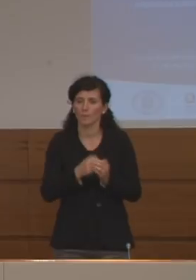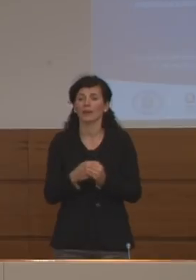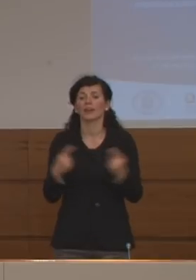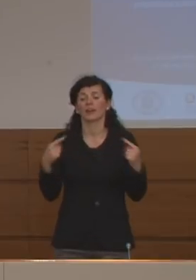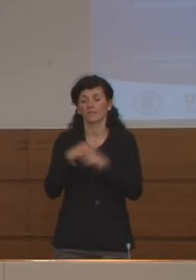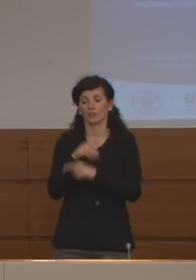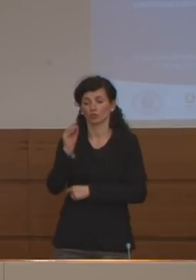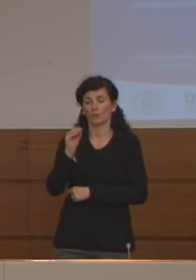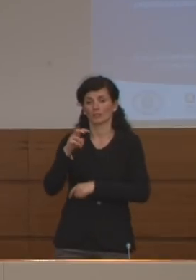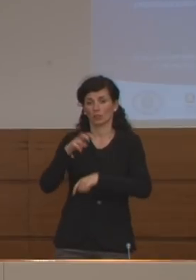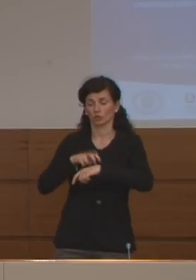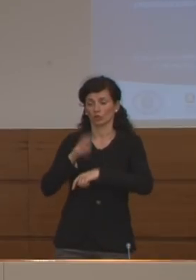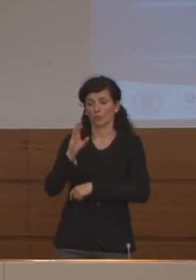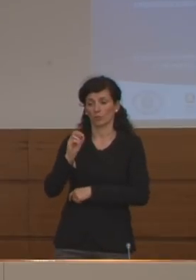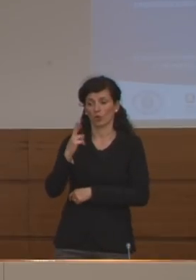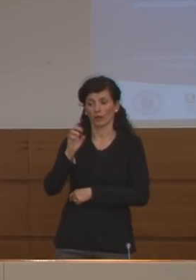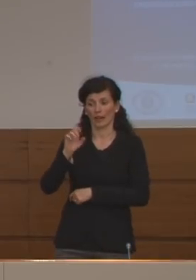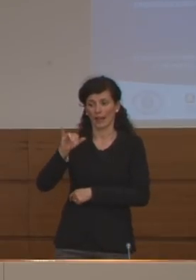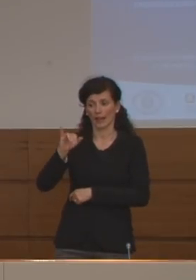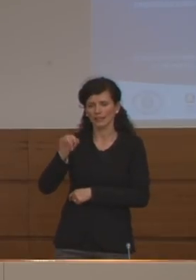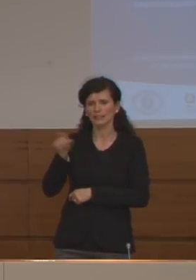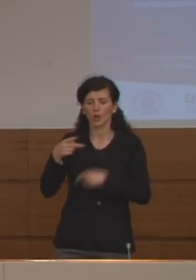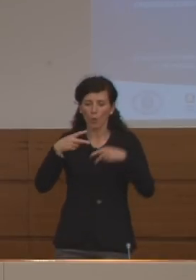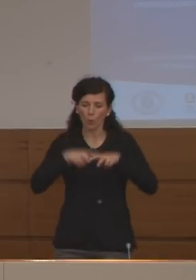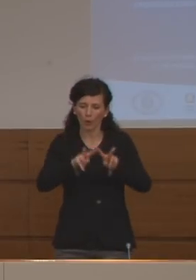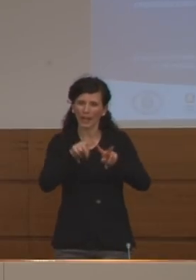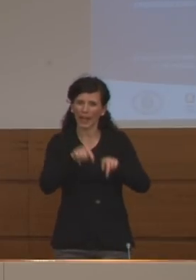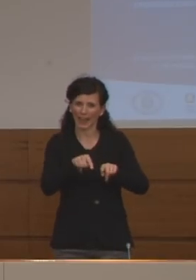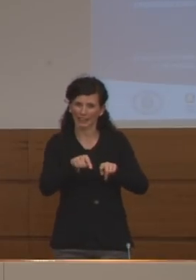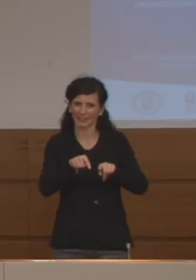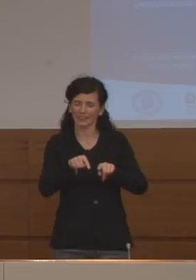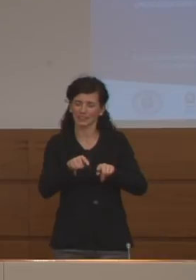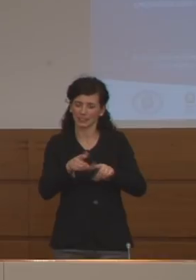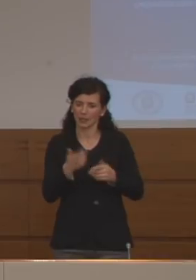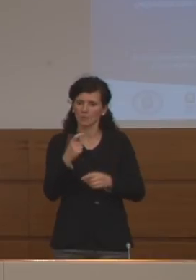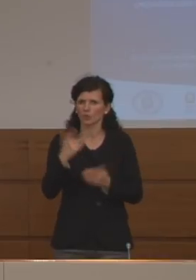nei controlli nel weekend, è di poco fa la notizia di una nuova circolare del